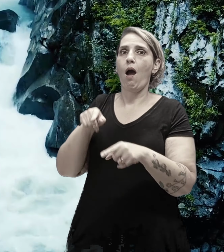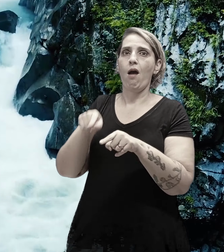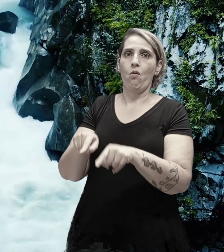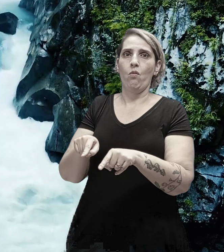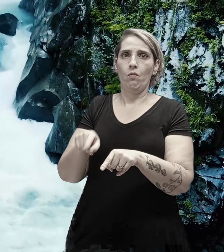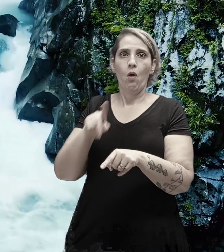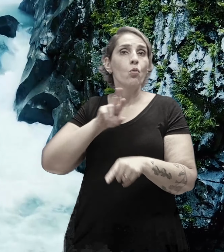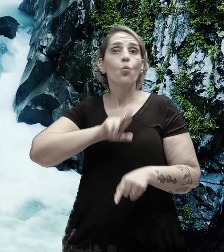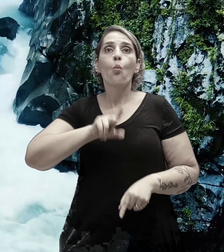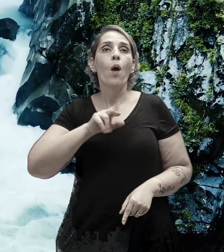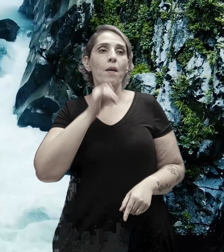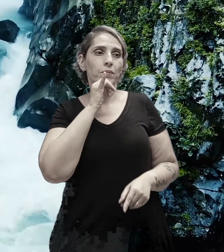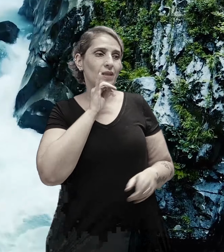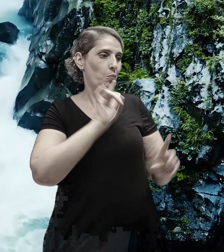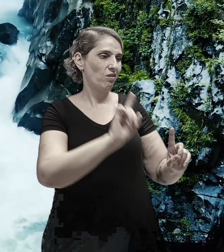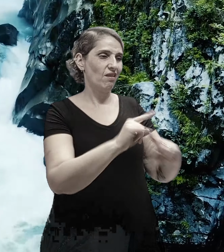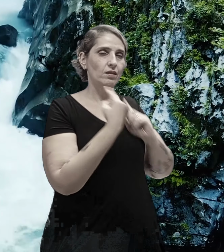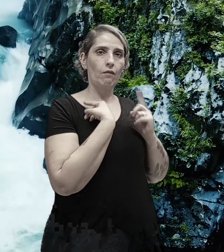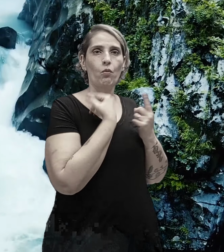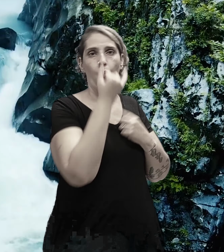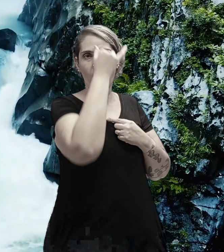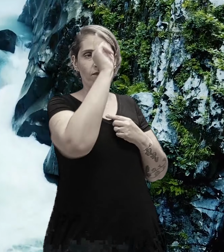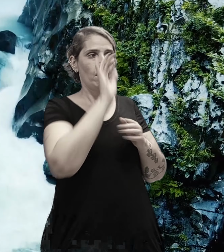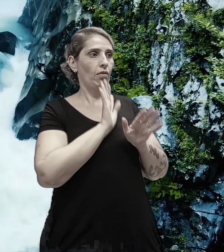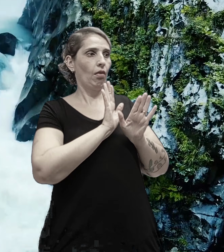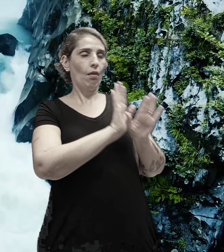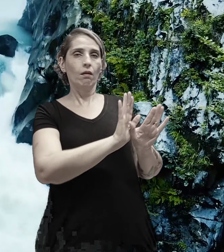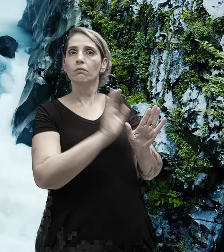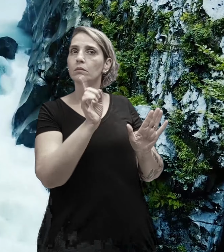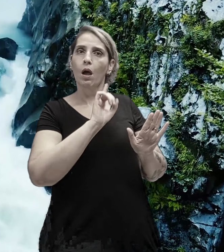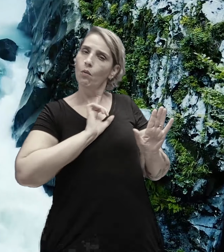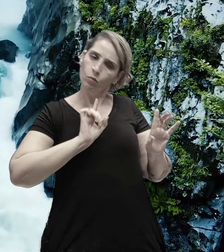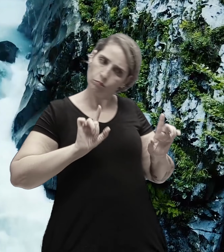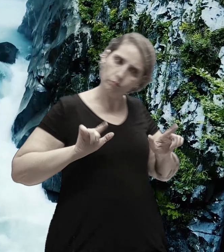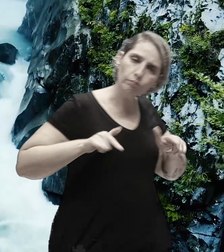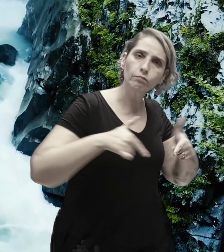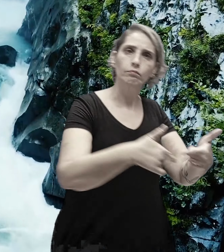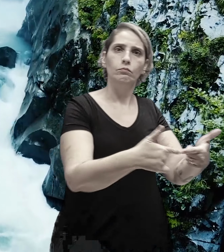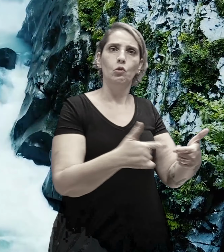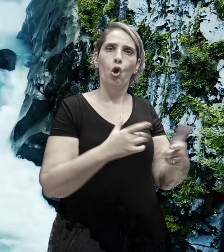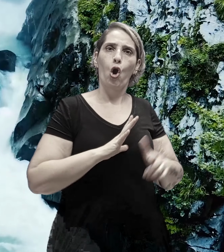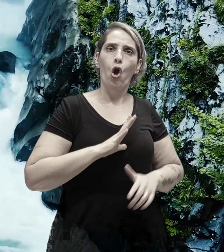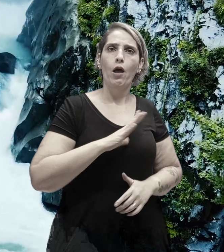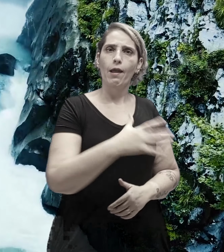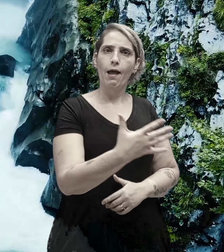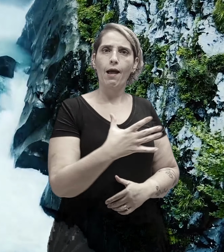Não se trata de evitar os desafios, mas de enfrentá los com coragem e serenidade,